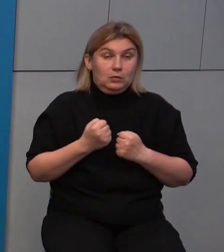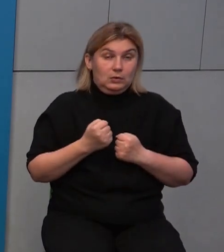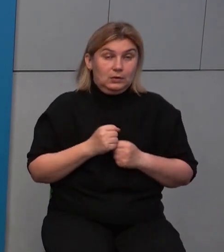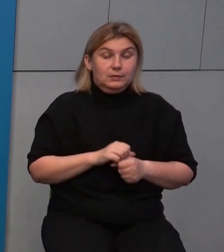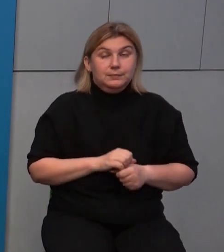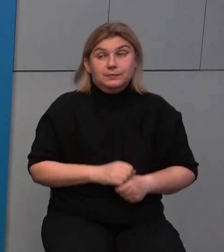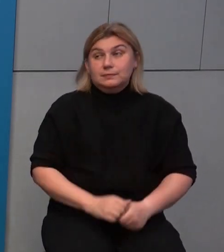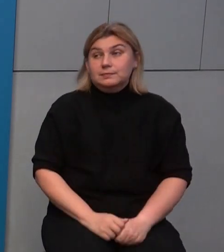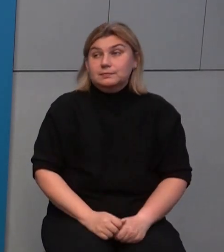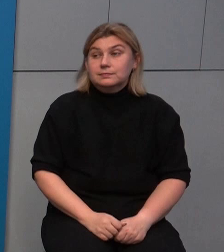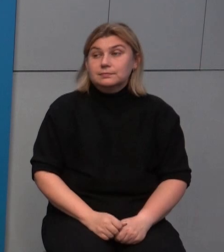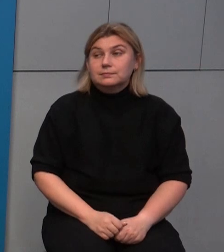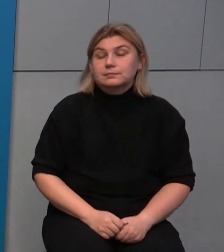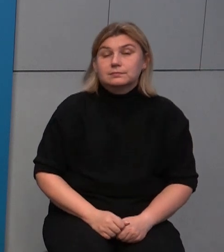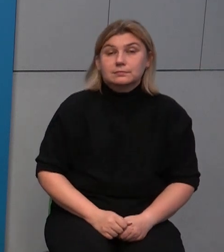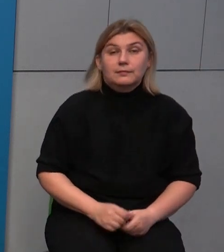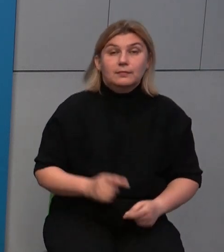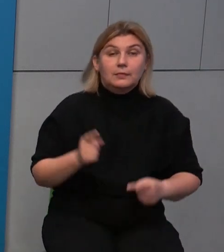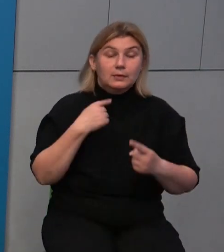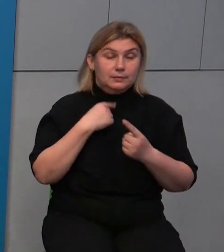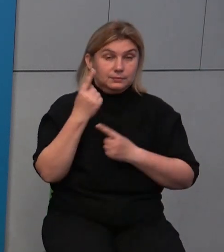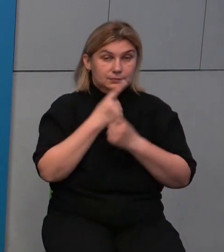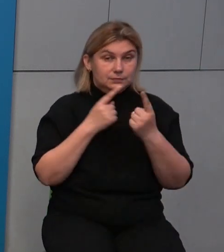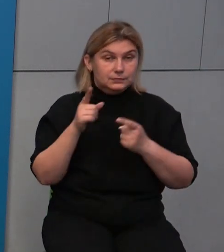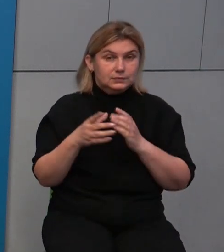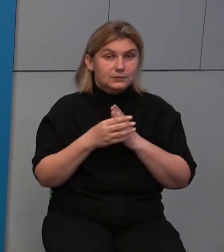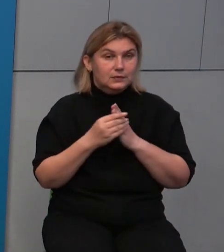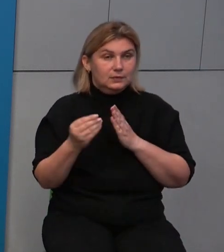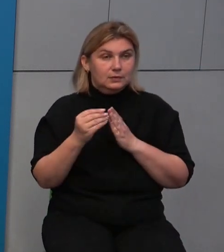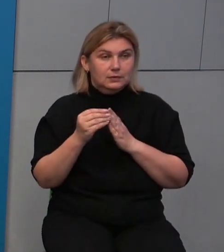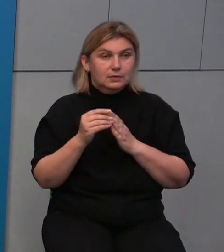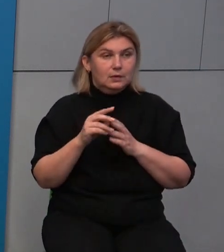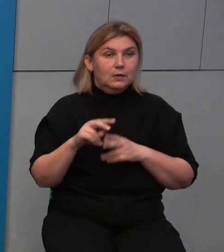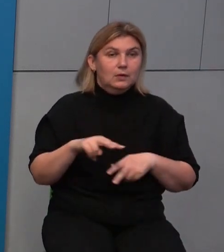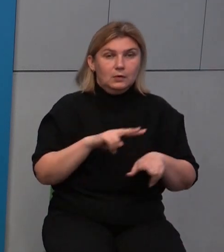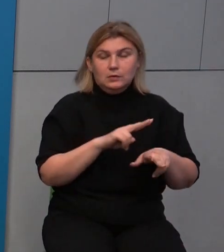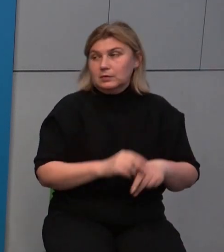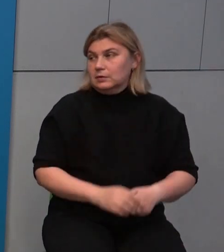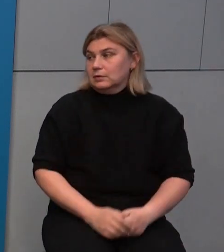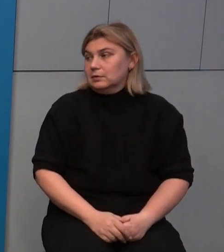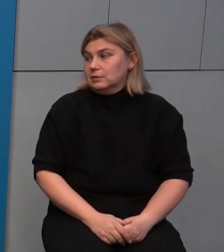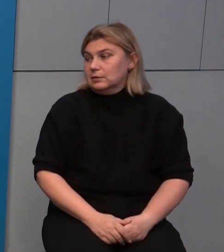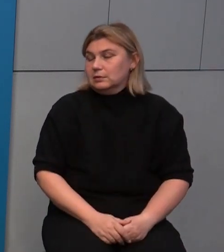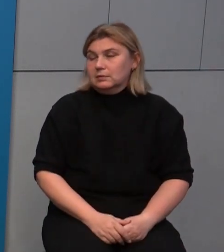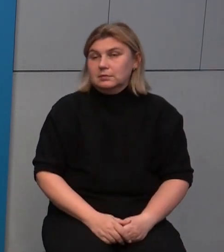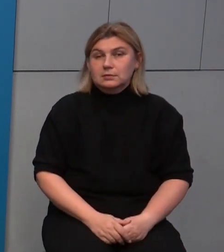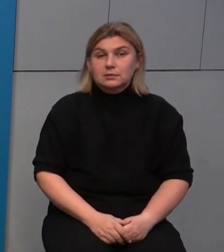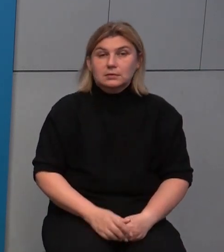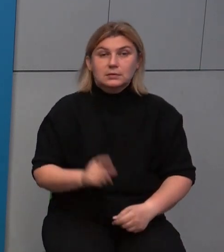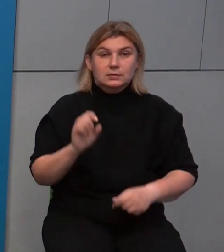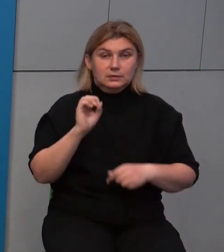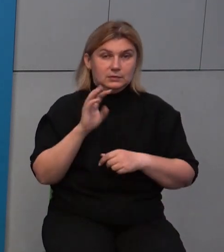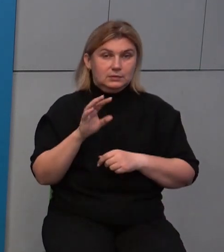Więc wydaje mi się, że on w takim eksperymencie tak naprawdę uczestniczył. Zdecydowanie. Nie w takim eksperymencie,